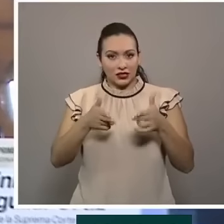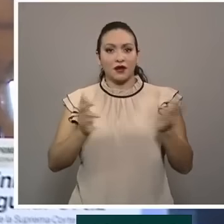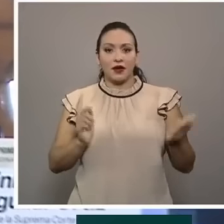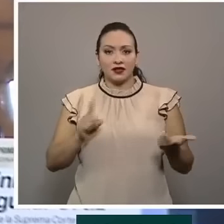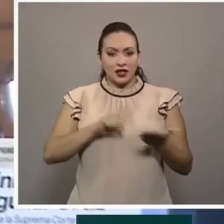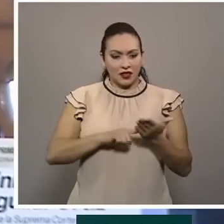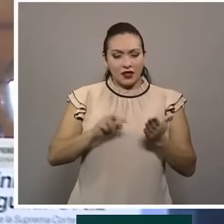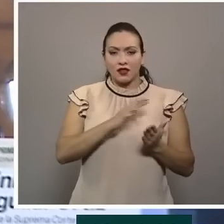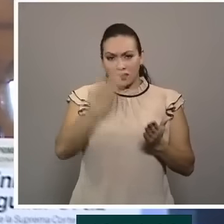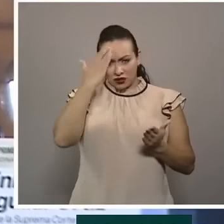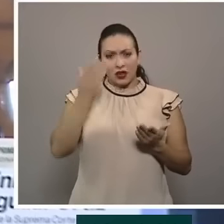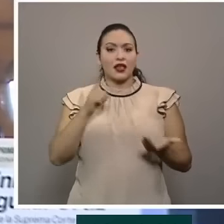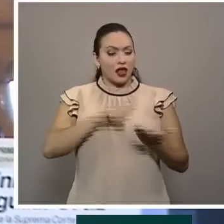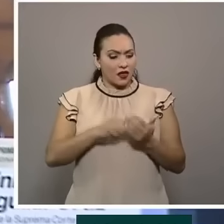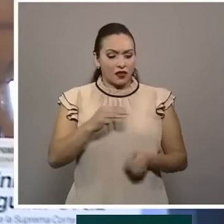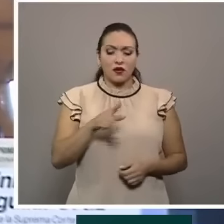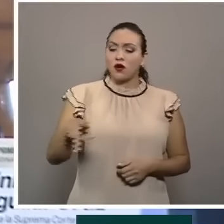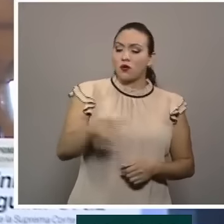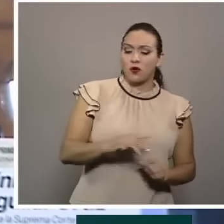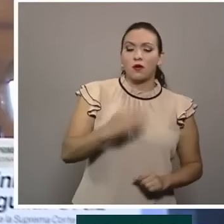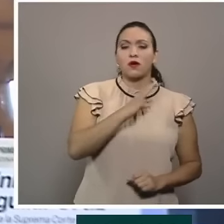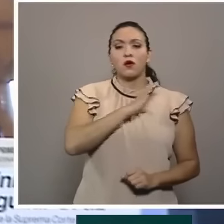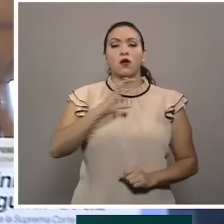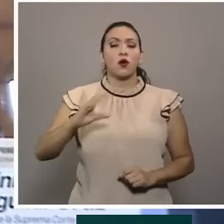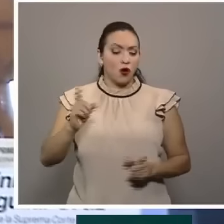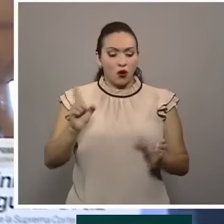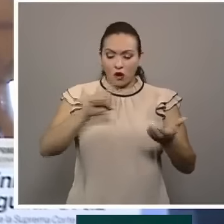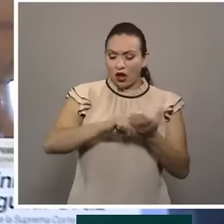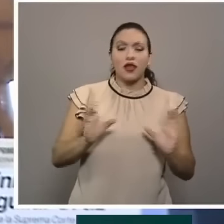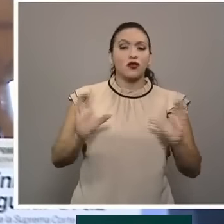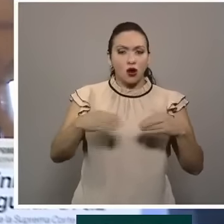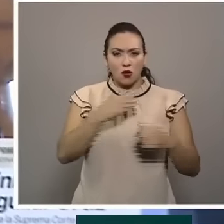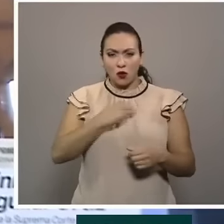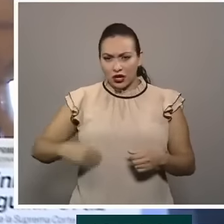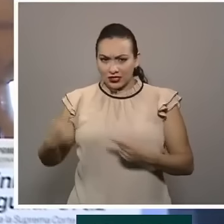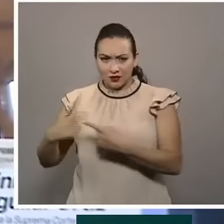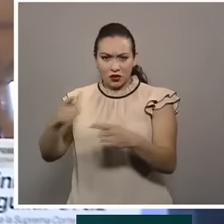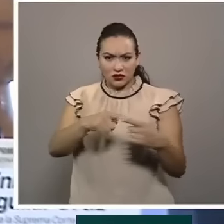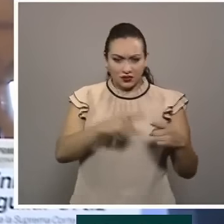de los pueblos y comunidades indígenas como expresión de su libre determinación. La ausencia